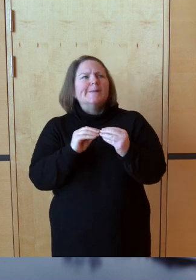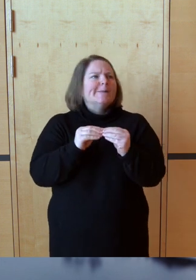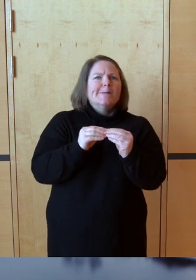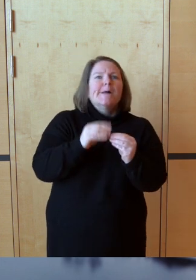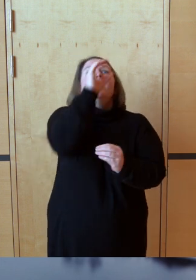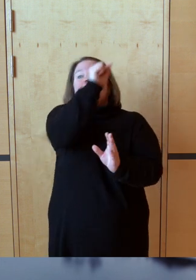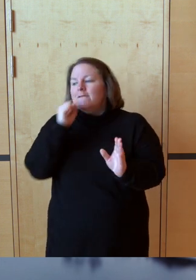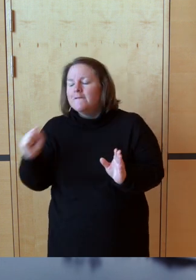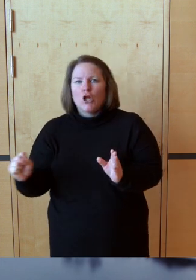Väldigt